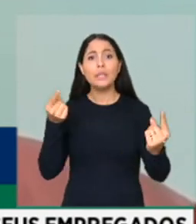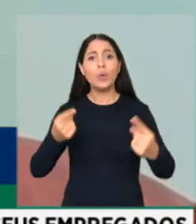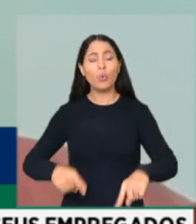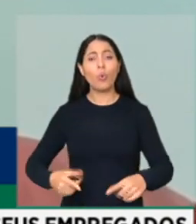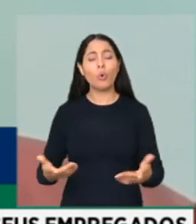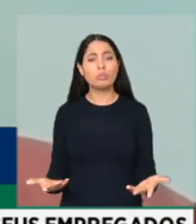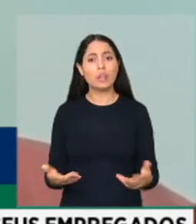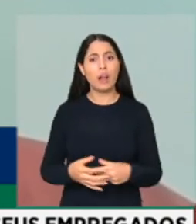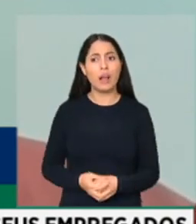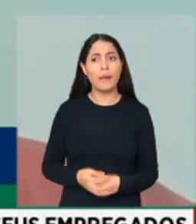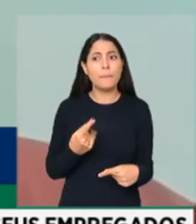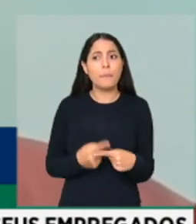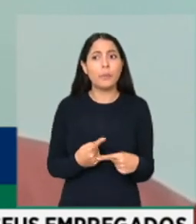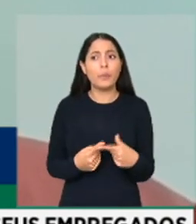DERAM PARECER CONTRÁRIO AO PREÇO QUE ESTÁ SENDO